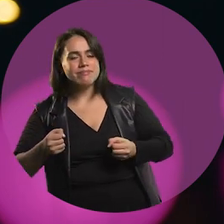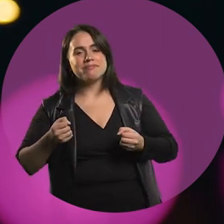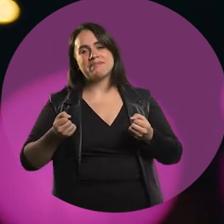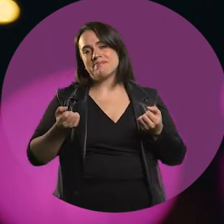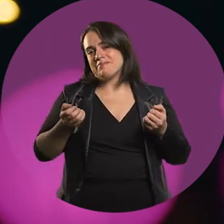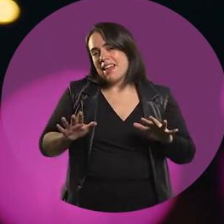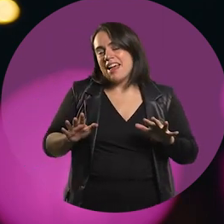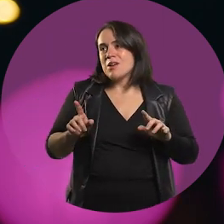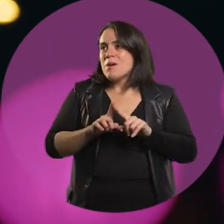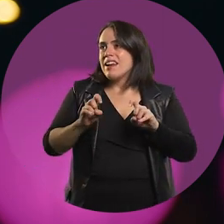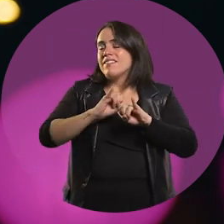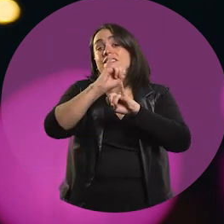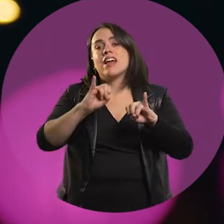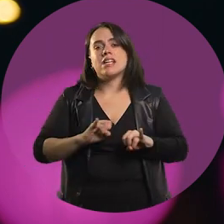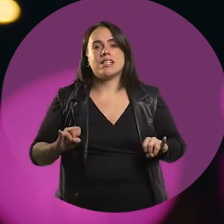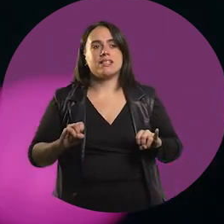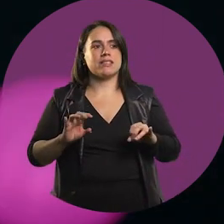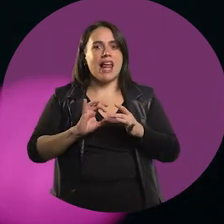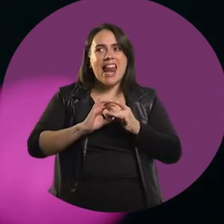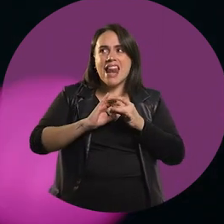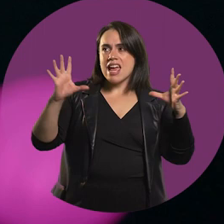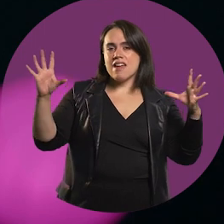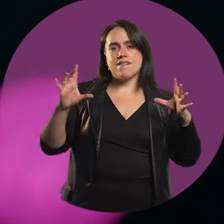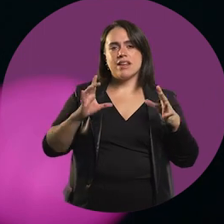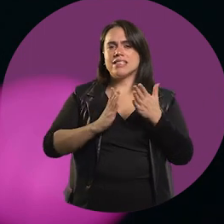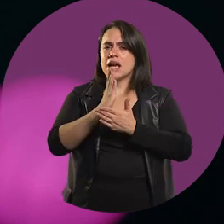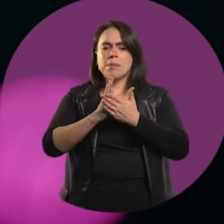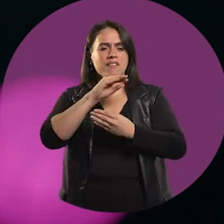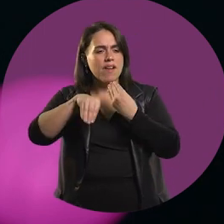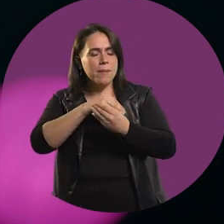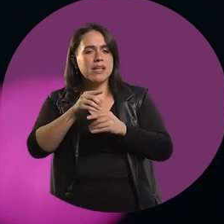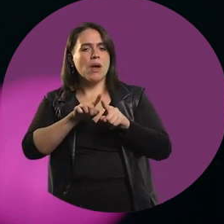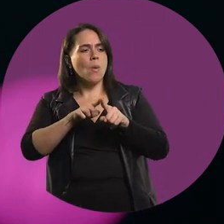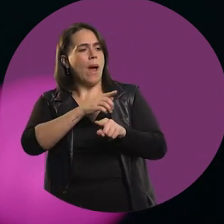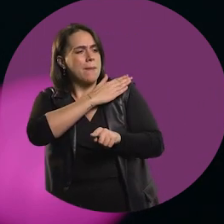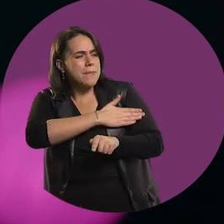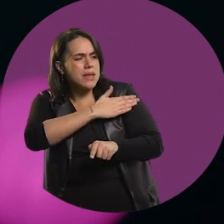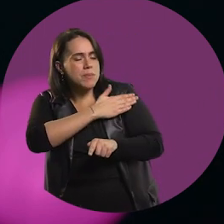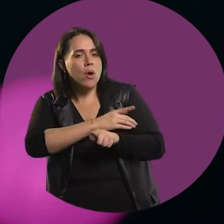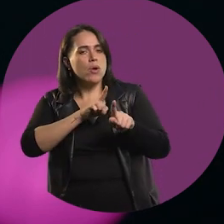Entonces, crecí muy mimada, muy contenida y muy apoyada